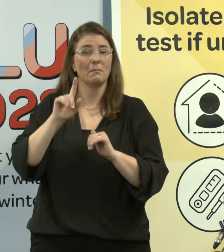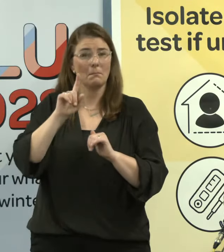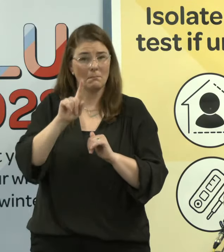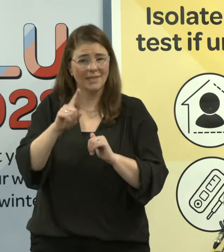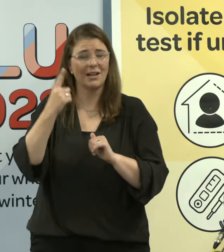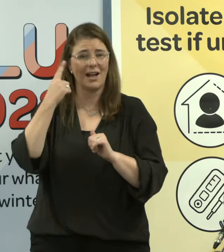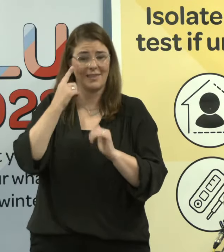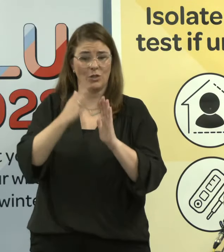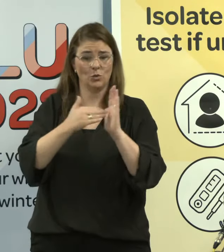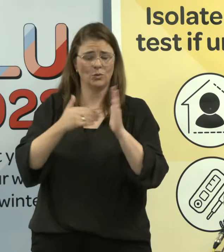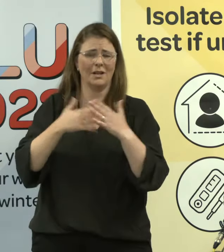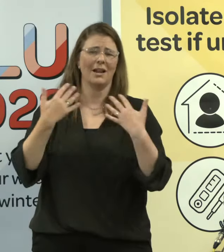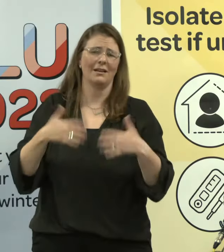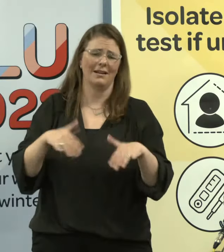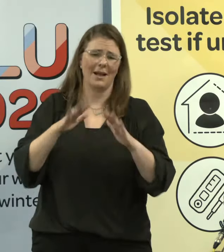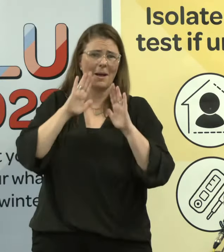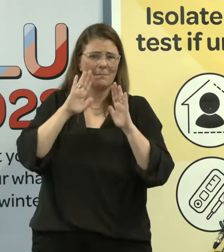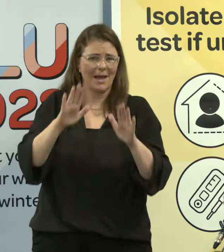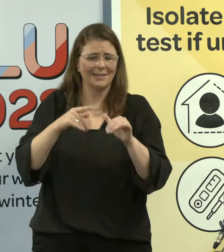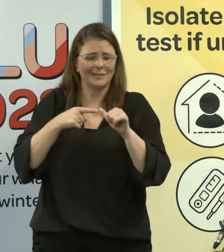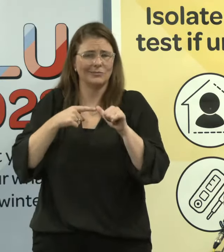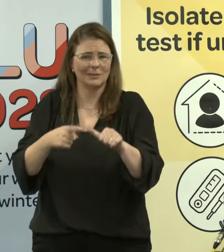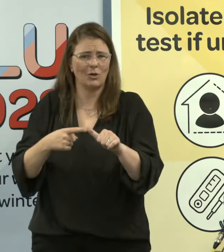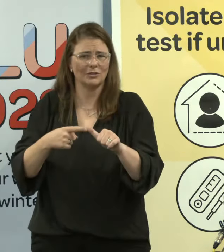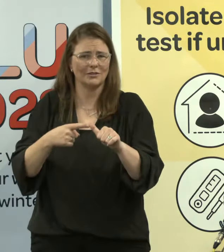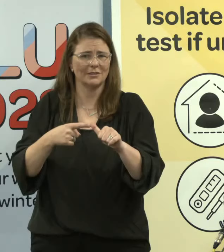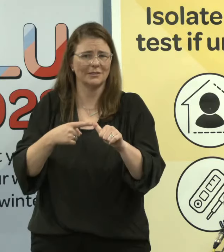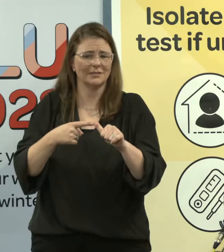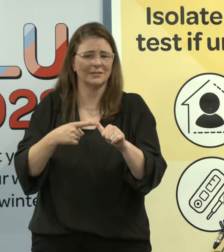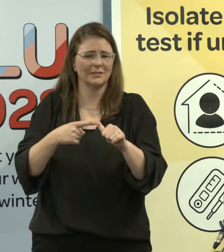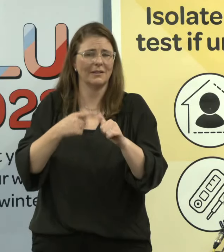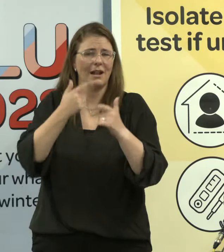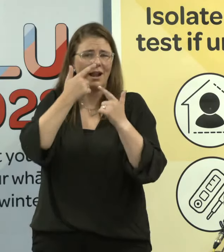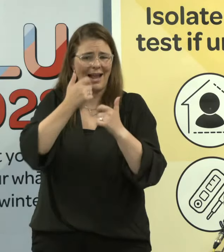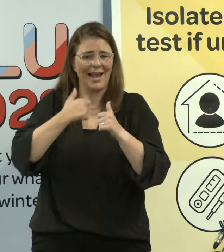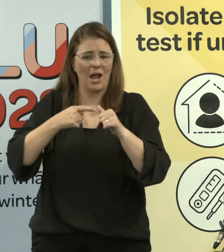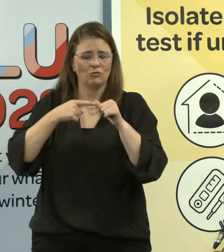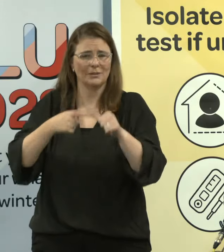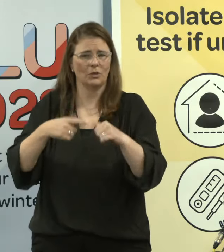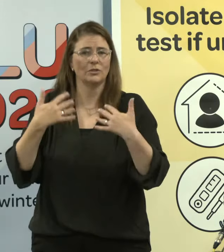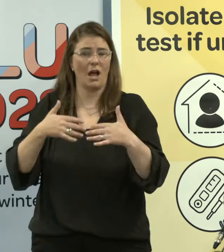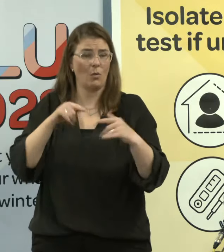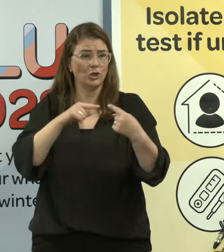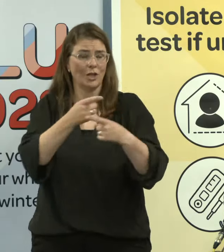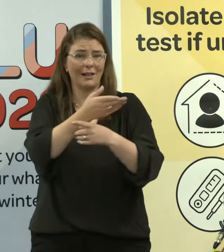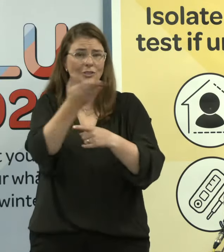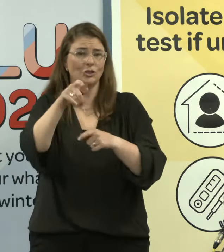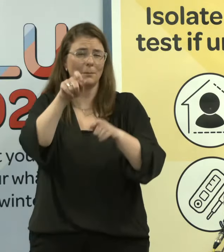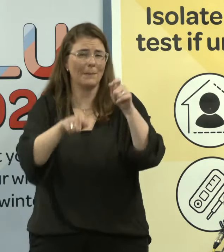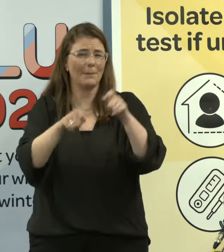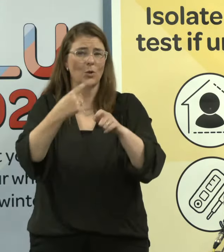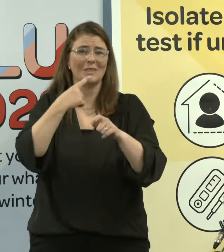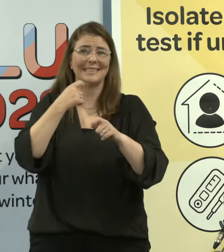mo te wa poto i tarai i ahau hei